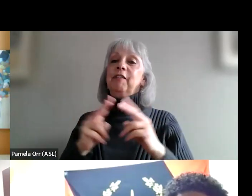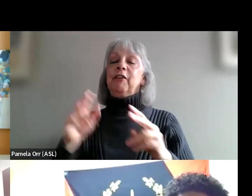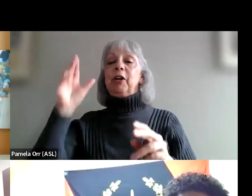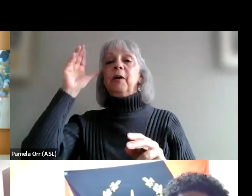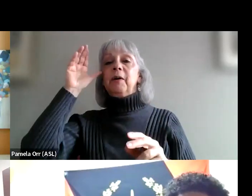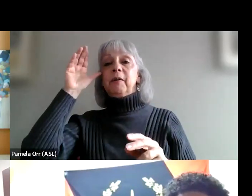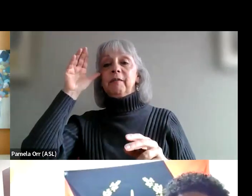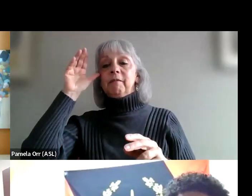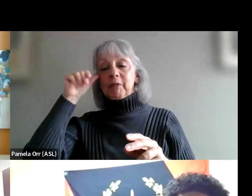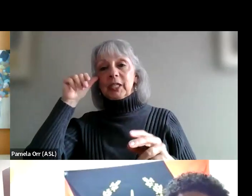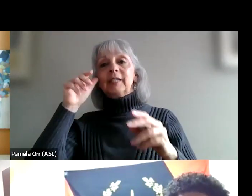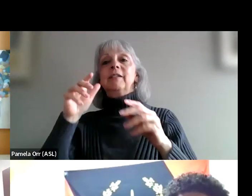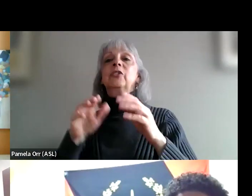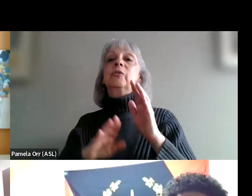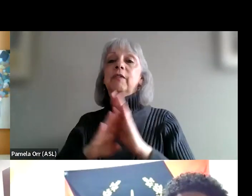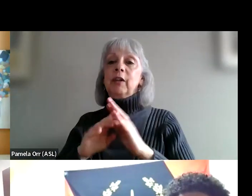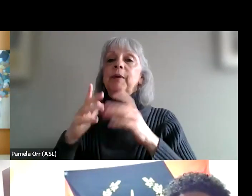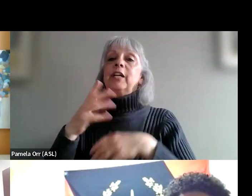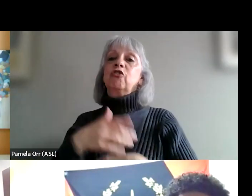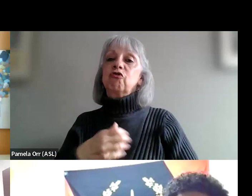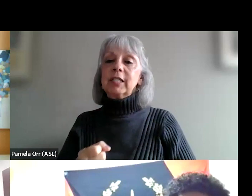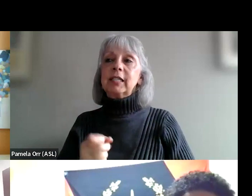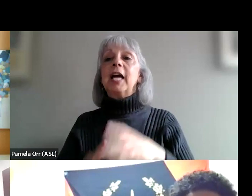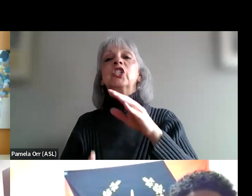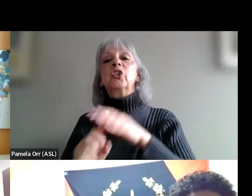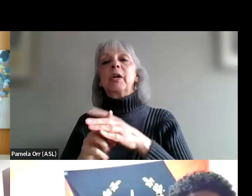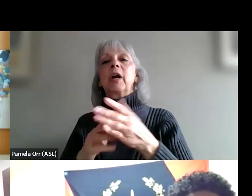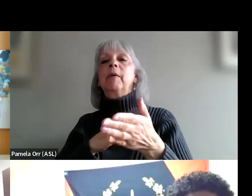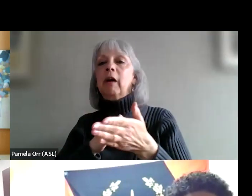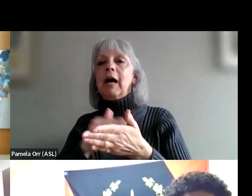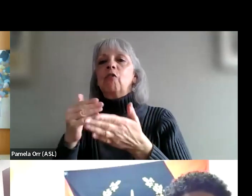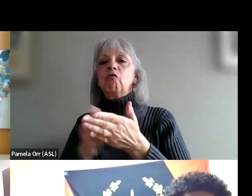con nuestros residentes y en presentarse de manera constante.